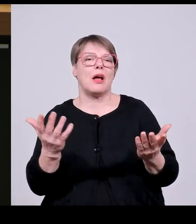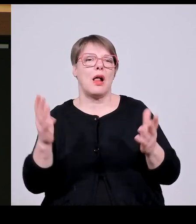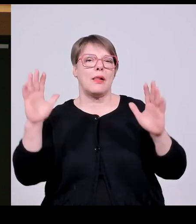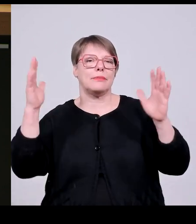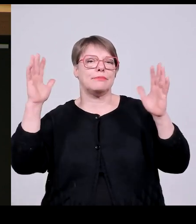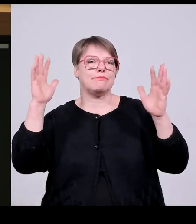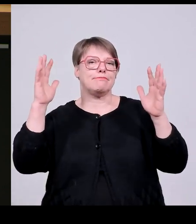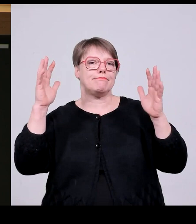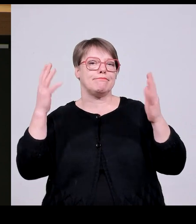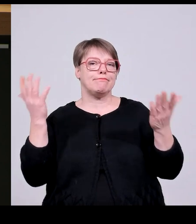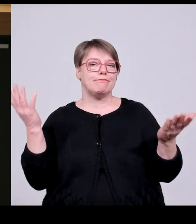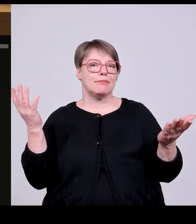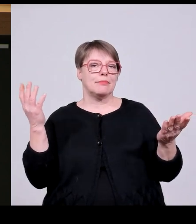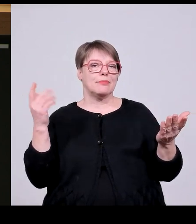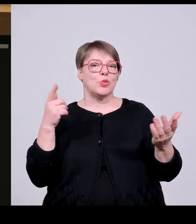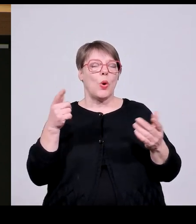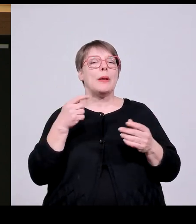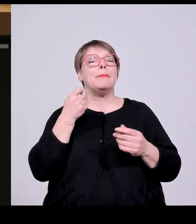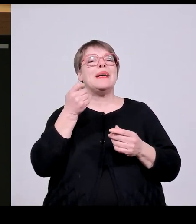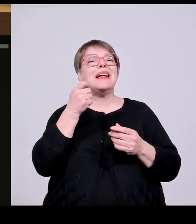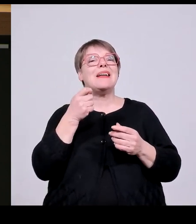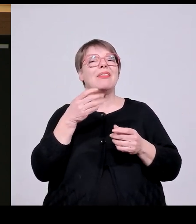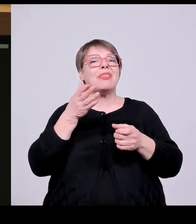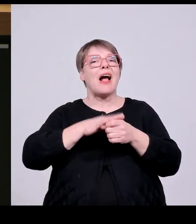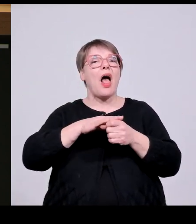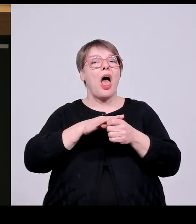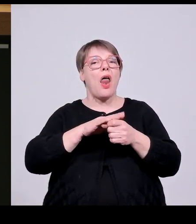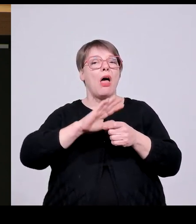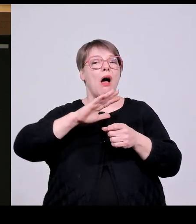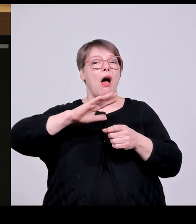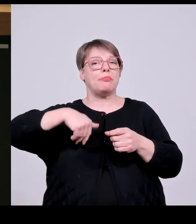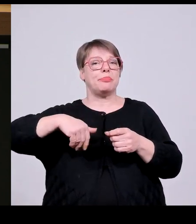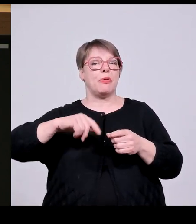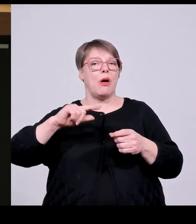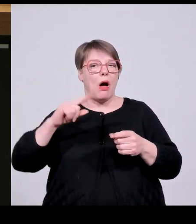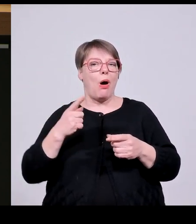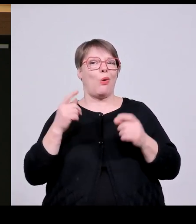Verhältnis zu den Mieter:innen, denn auch Sie sind ihnen verpflichtet. Vielen Dank. (Beifall) (Rednerwechsel)